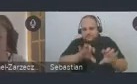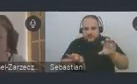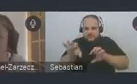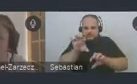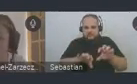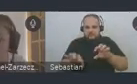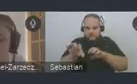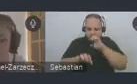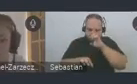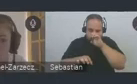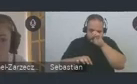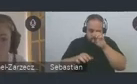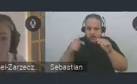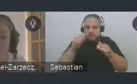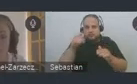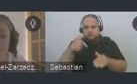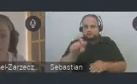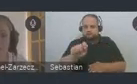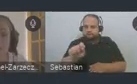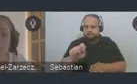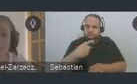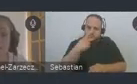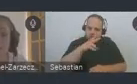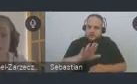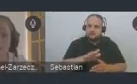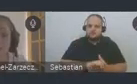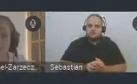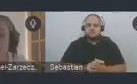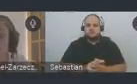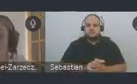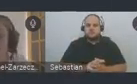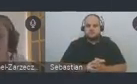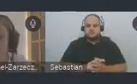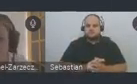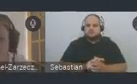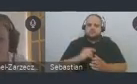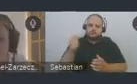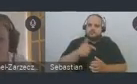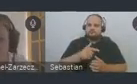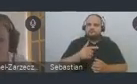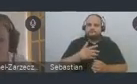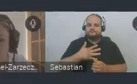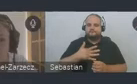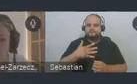I żeby potem móc na nie zareagować. I ostatnia rzecz, zadbaj o integrację uczestników.